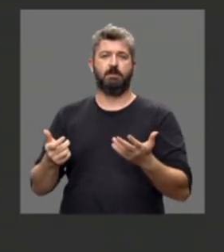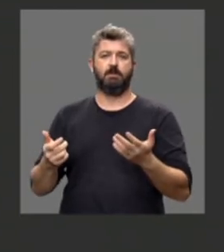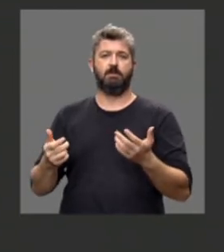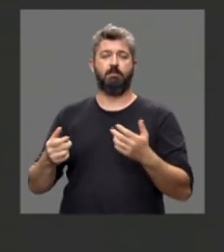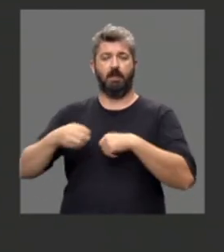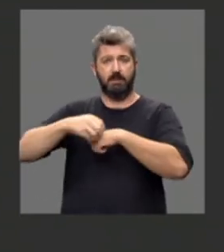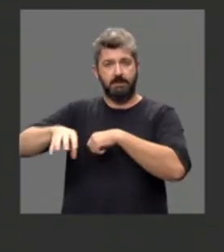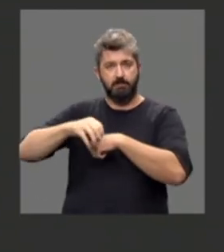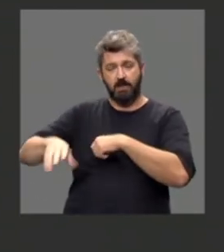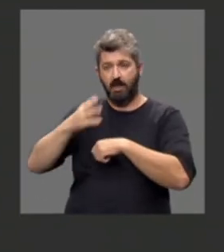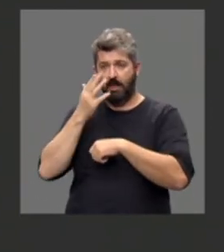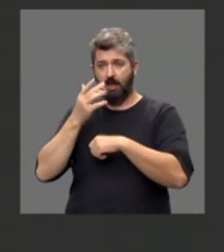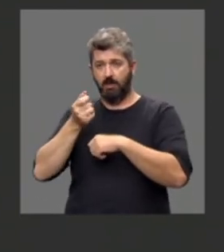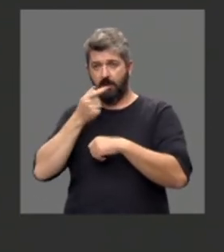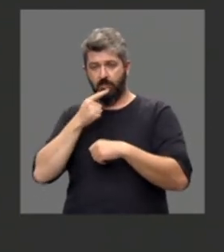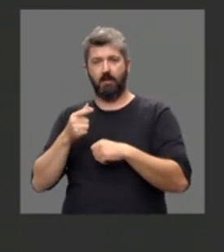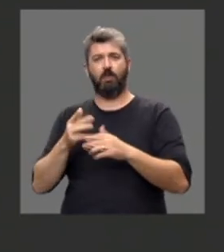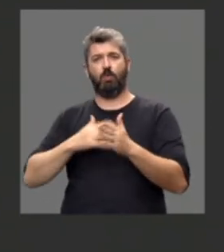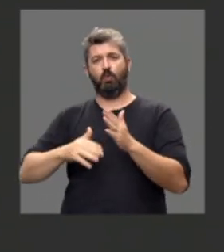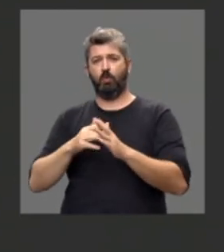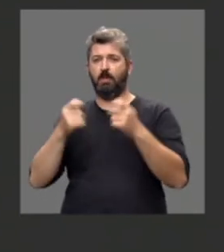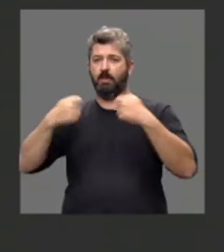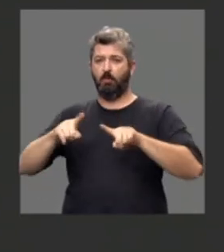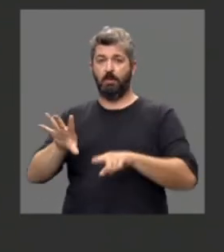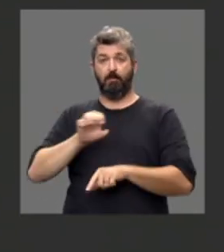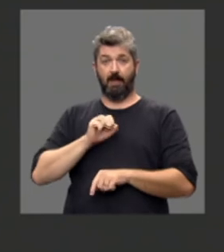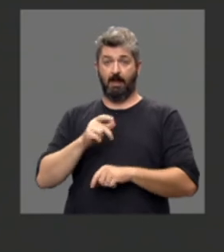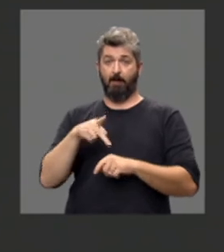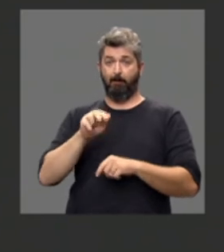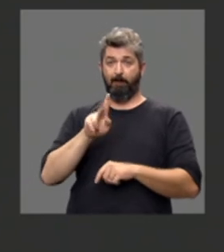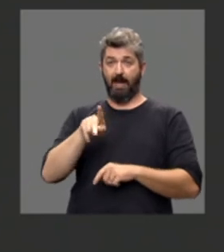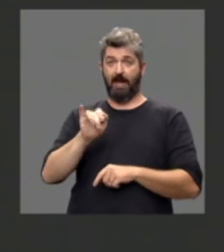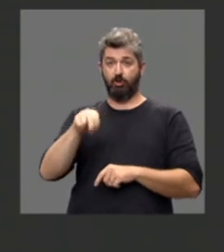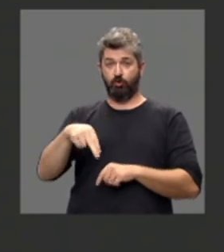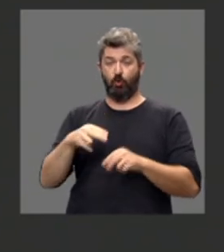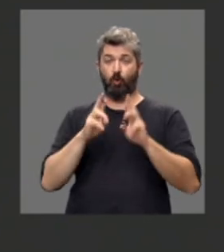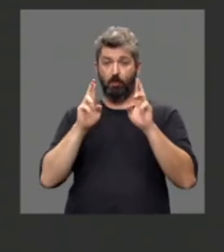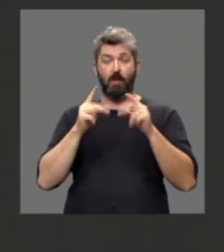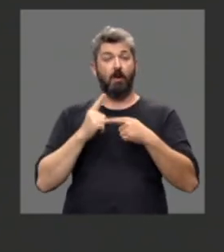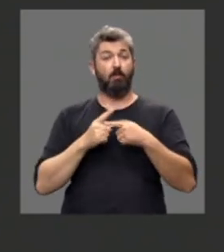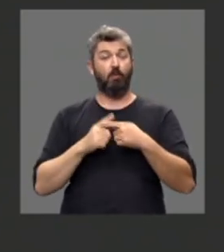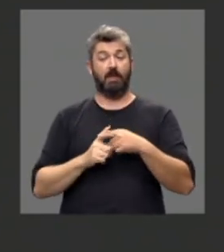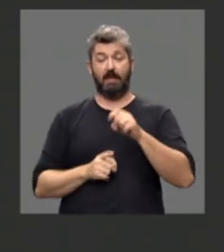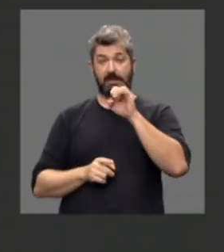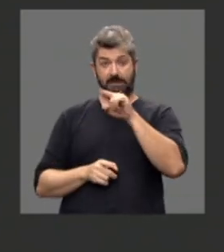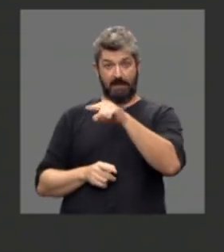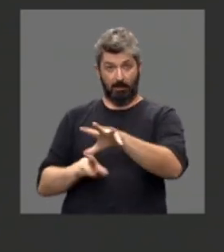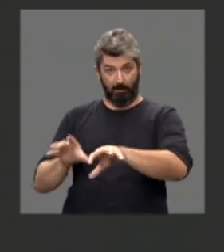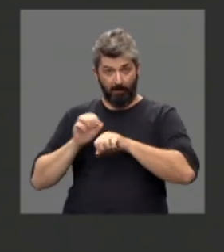DAS PESSOAS COM PARKINSON. QUE... QUE O DESCASO QUE O MINISTÉRIO DA SAÚDE ESTÁ TENDO COM OS DOENTES E COM AS PESSOAS PARKSON JANAS, NÃO SE